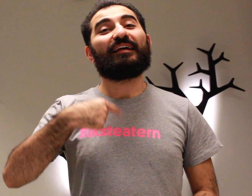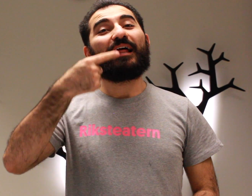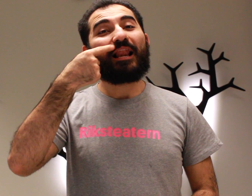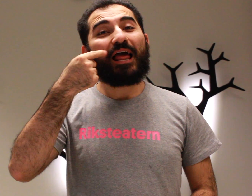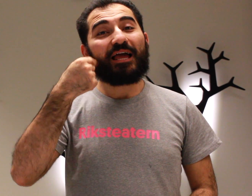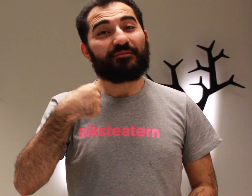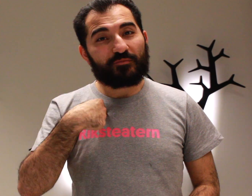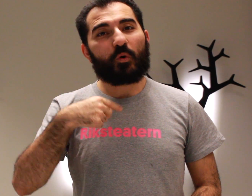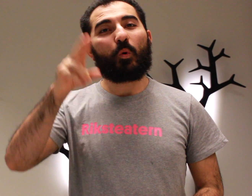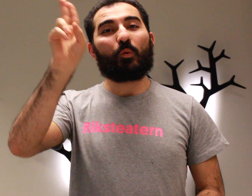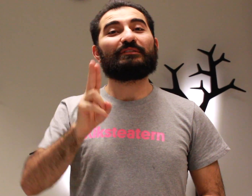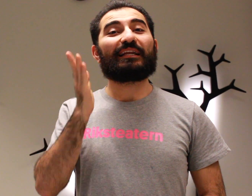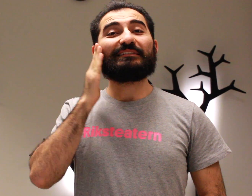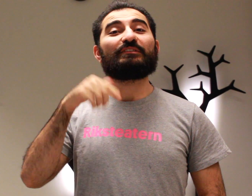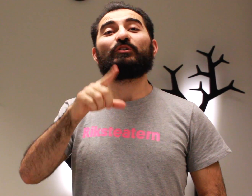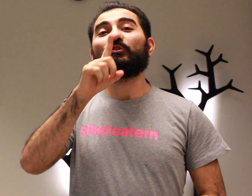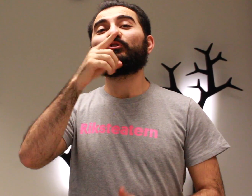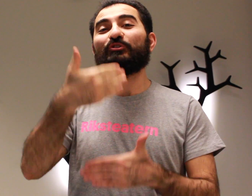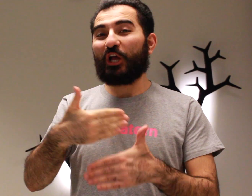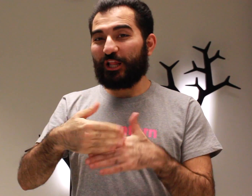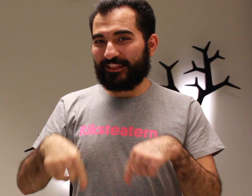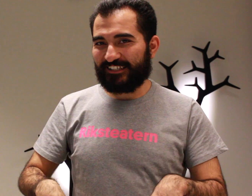Jag heter Laith och är en del av konstnärlig residens på Tyst Teater.